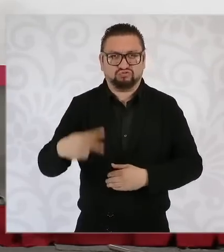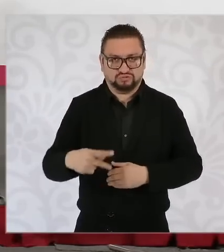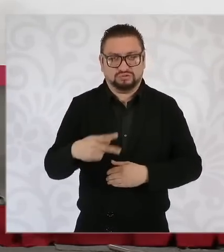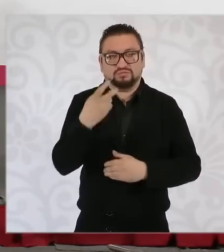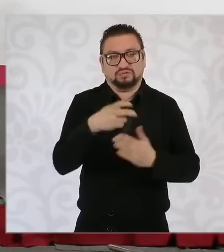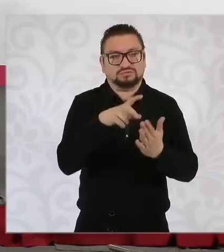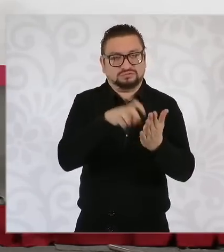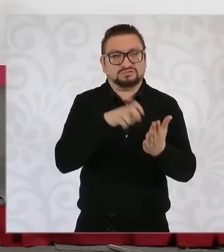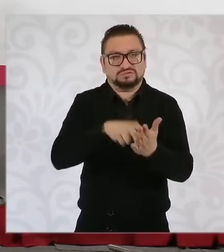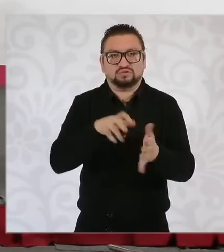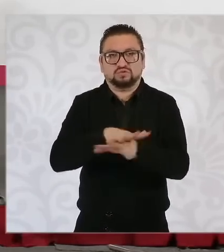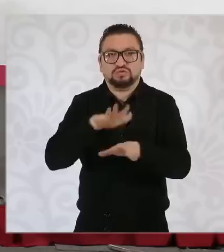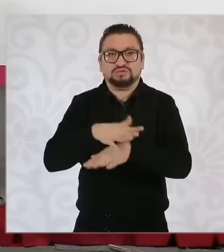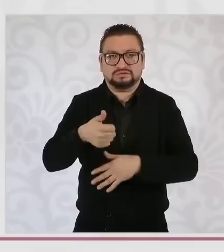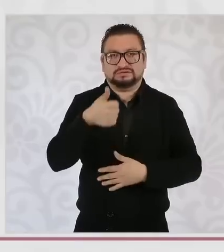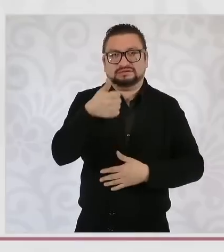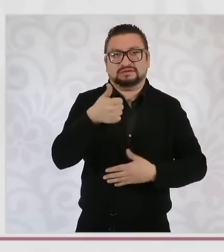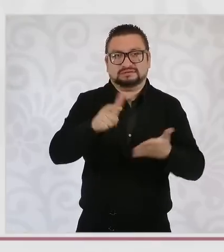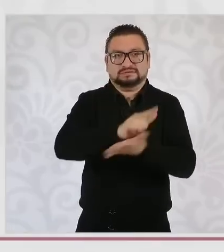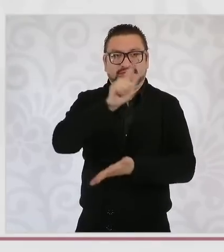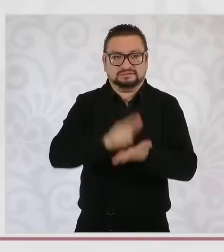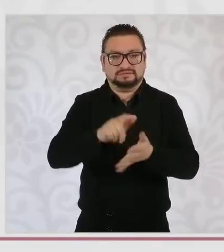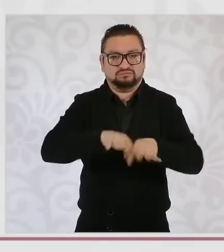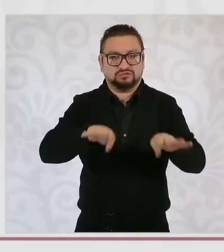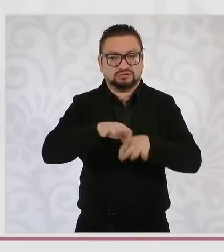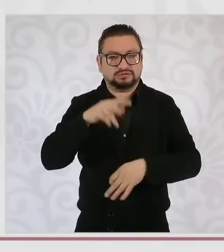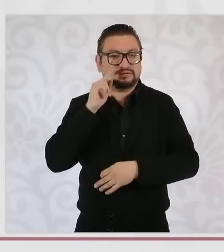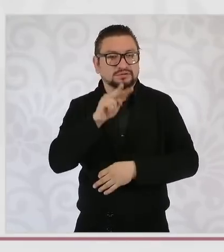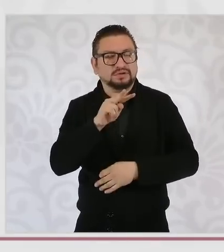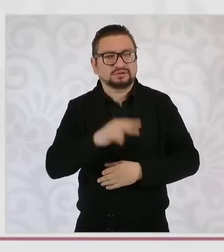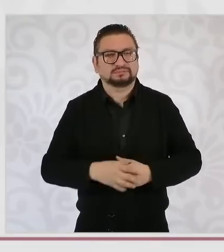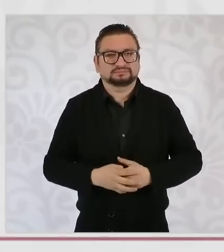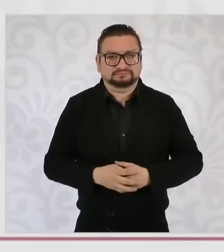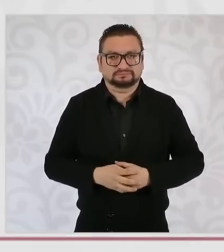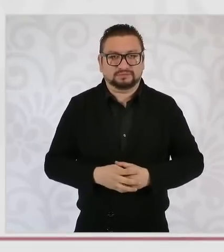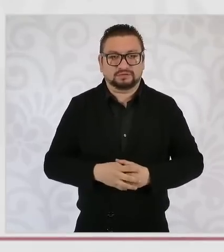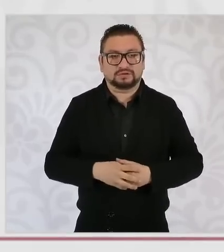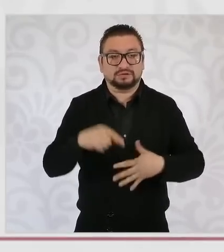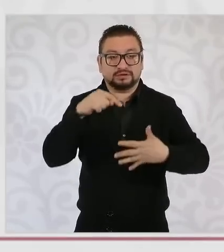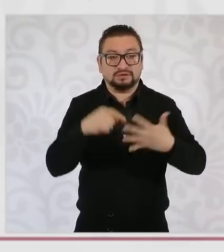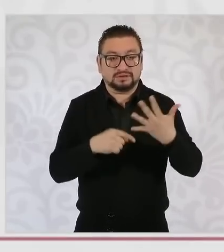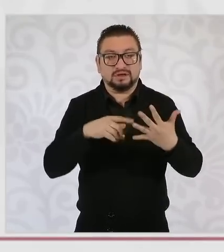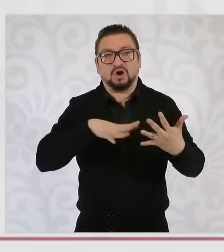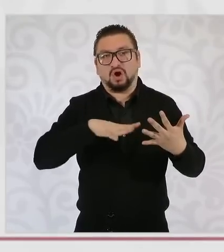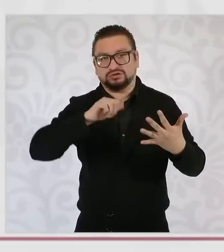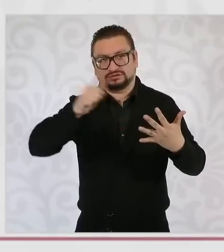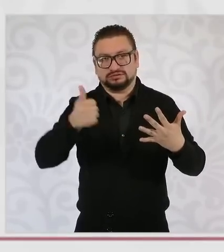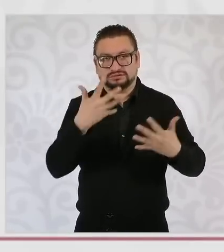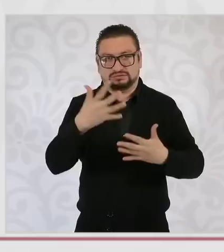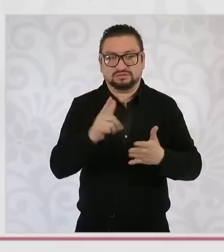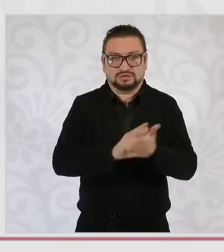incluyen seis leyes principales y la armonización de otras cinco más Se expide la ley de la empresa